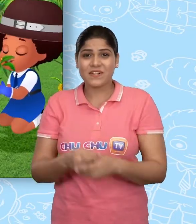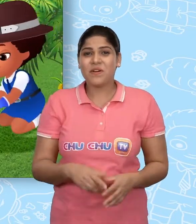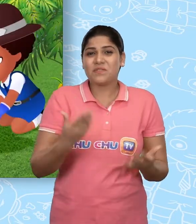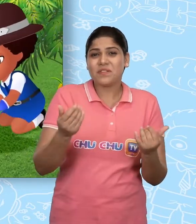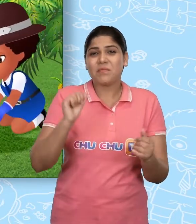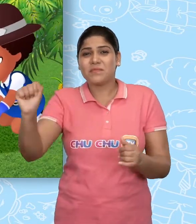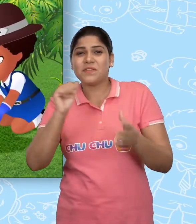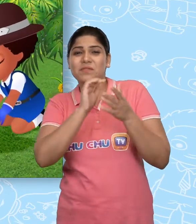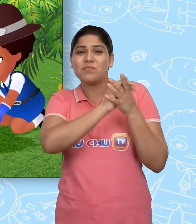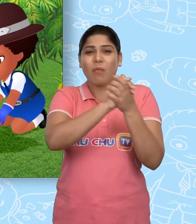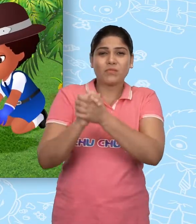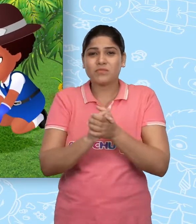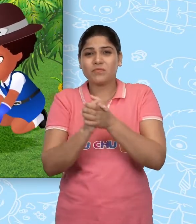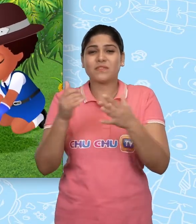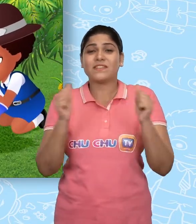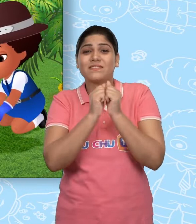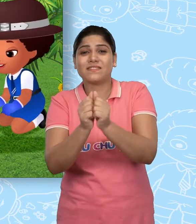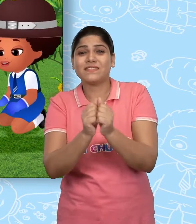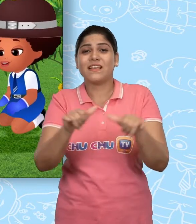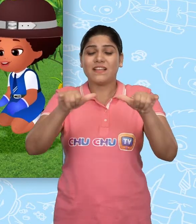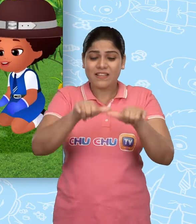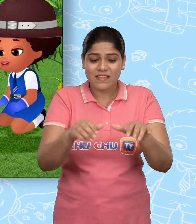और उसने अपने दोस्तो के साथ बागवानी की